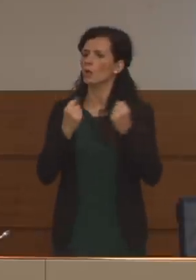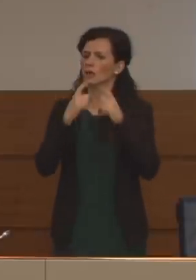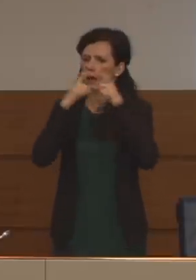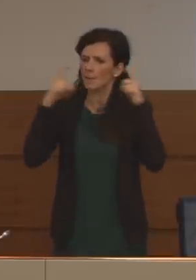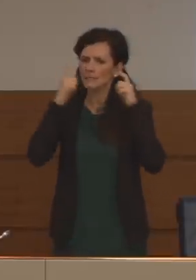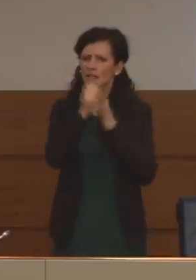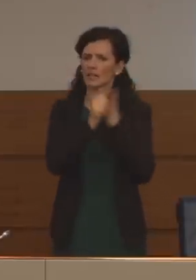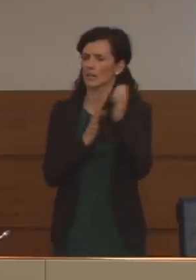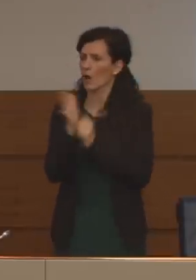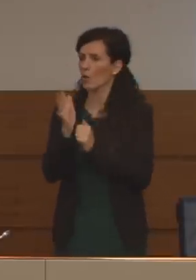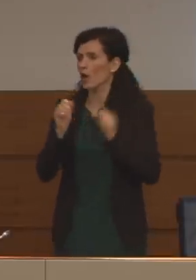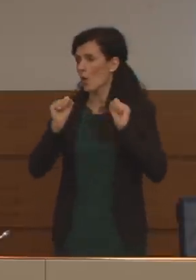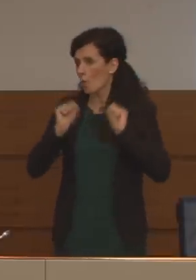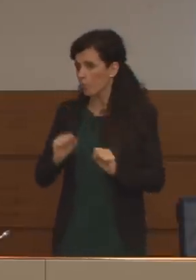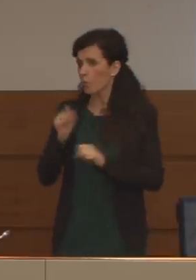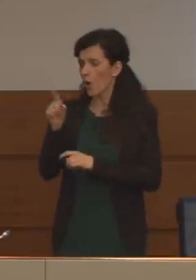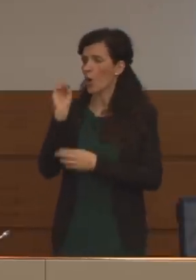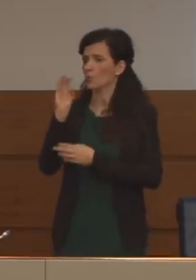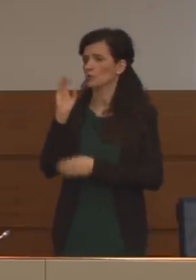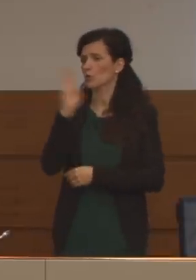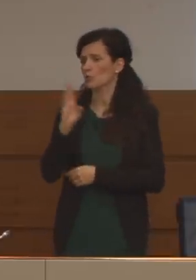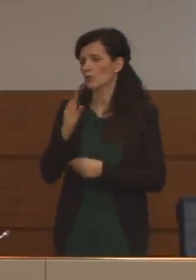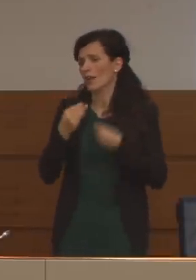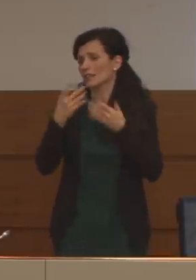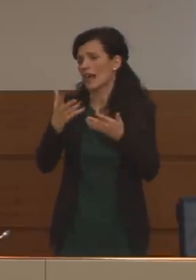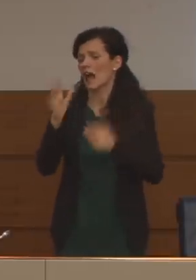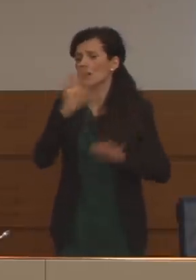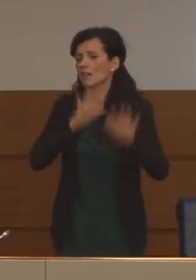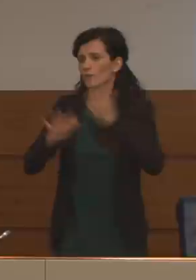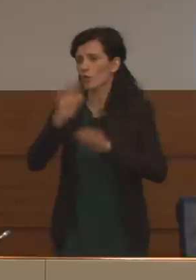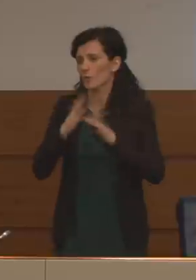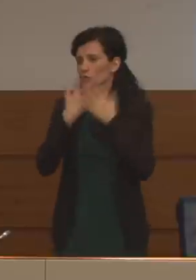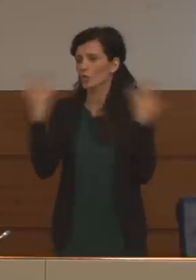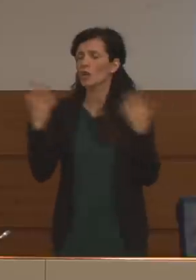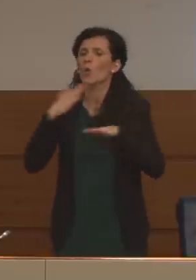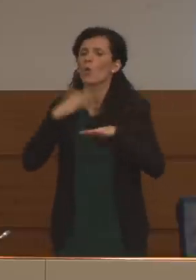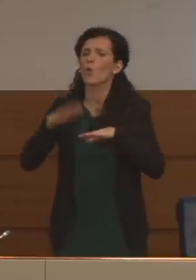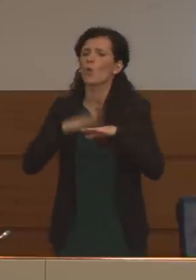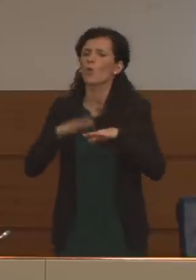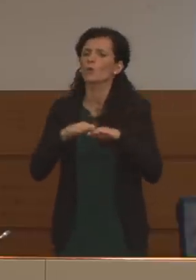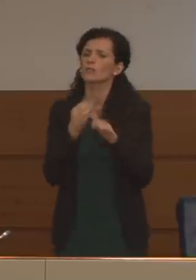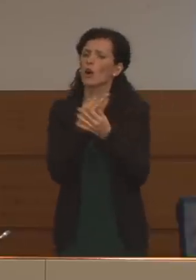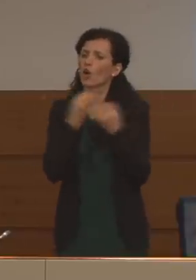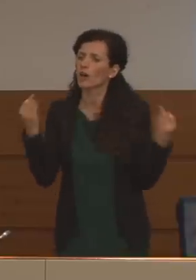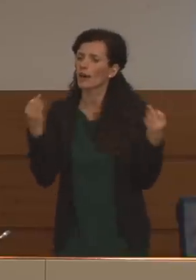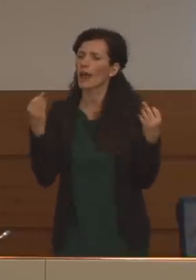anche su questo se può dare indicazioni su qual è l'uso corretto per evitare sprechi ed eccessi.